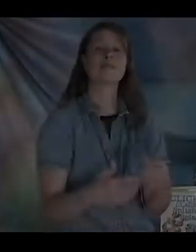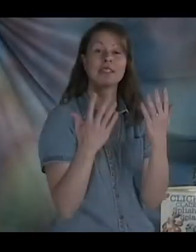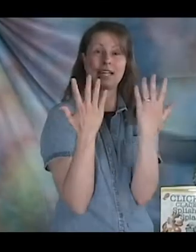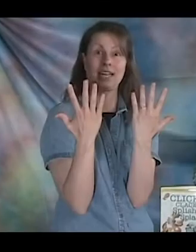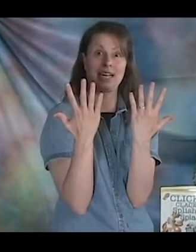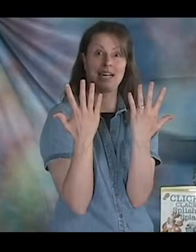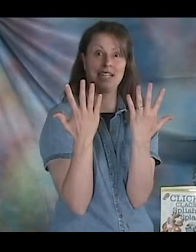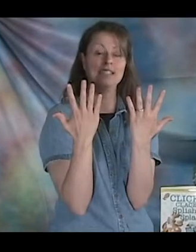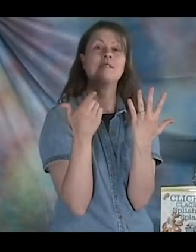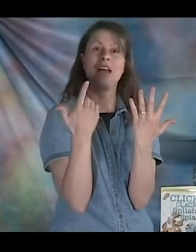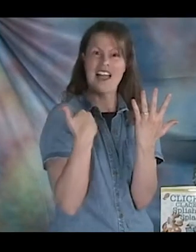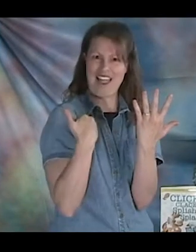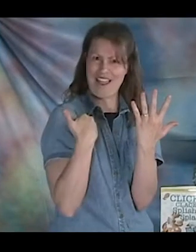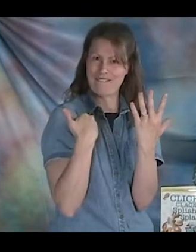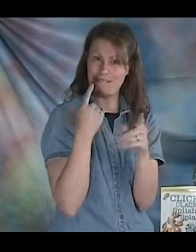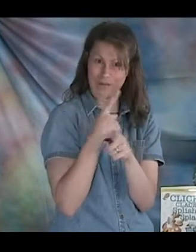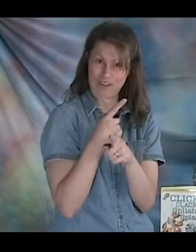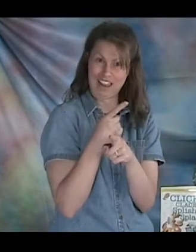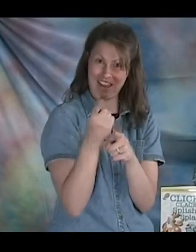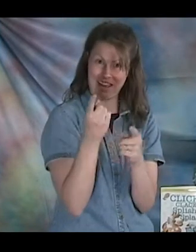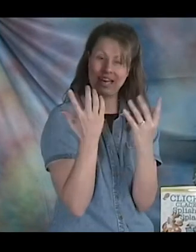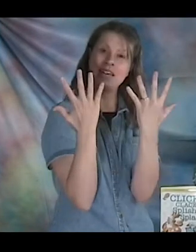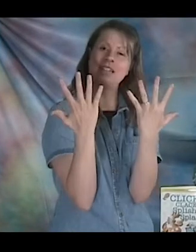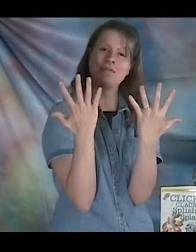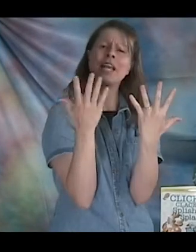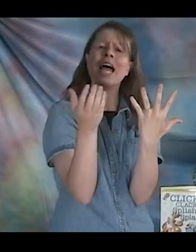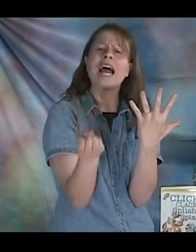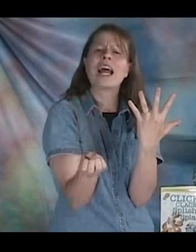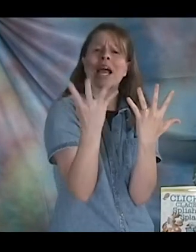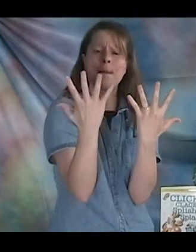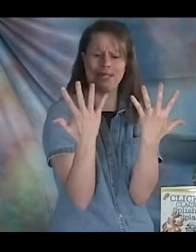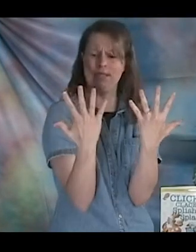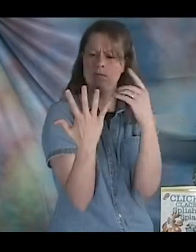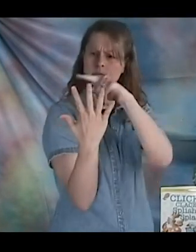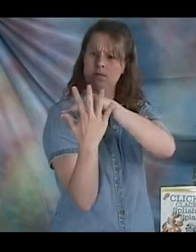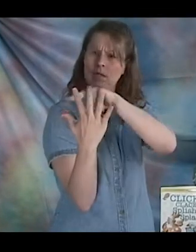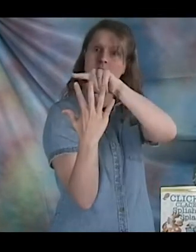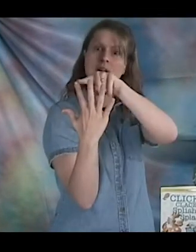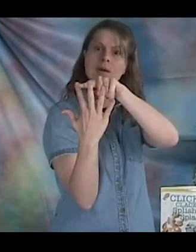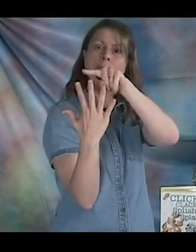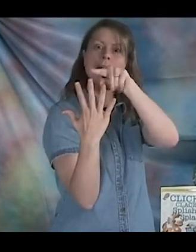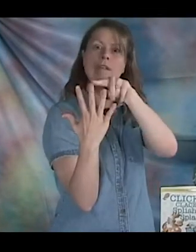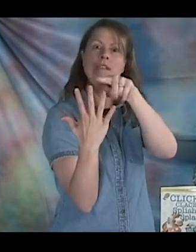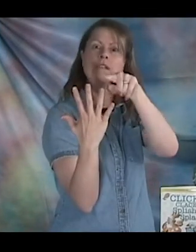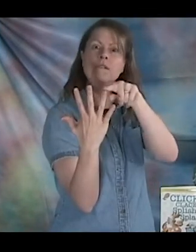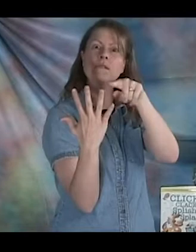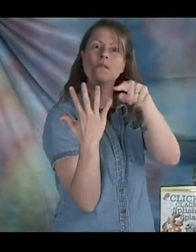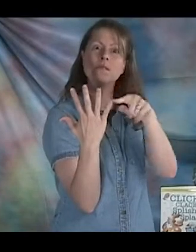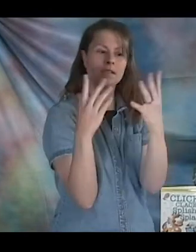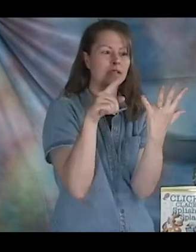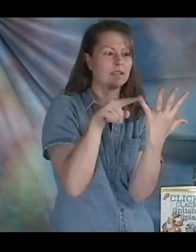En mis manos, tengo dedos. Vamos a contar cuántos. Uno, dos, tres, cuatro, cinco,